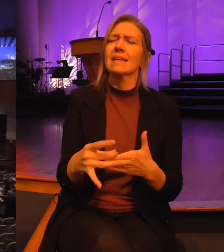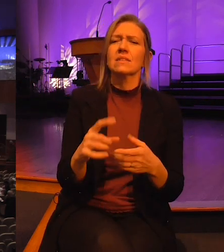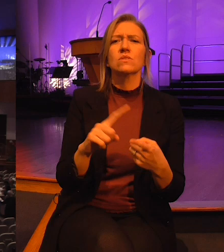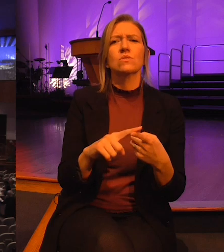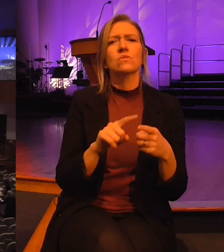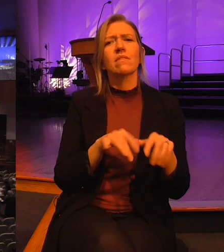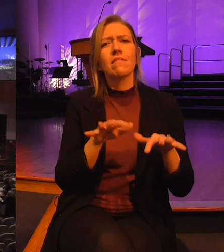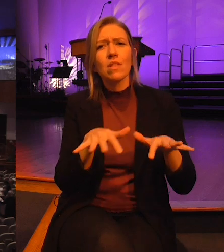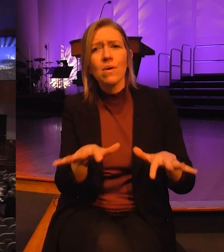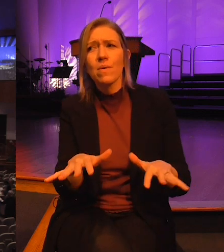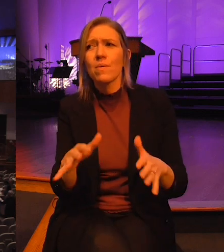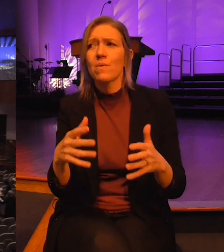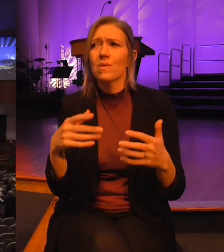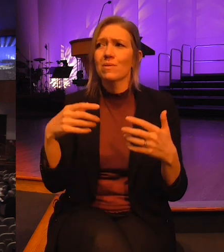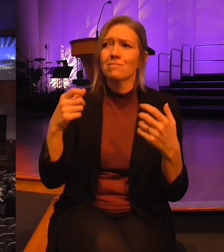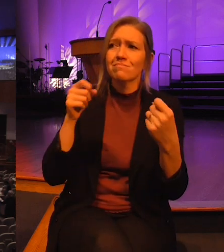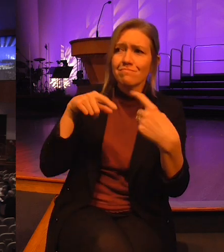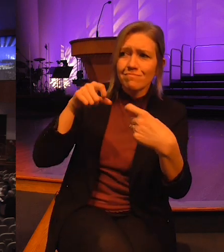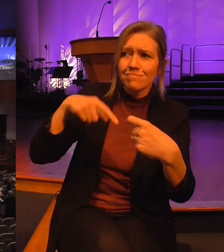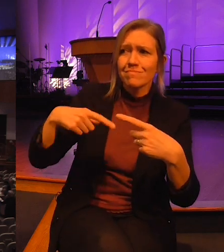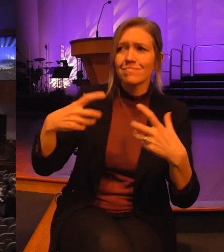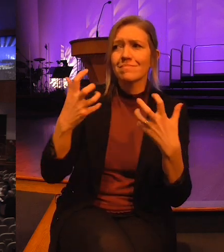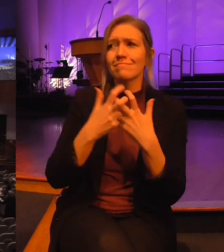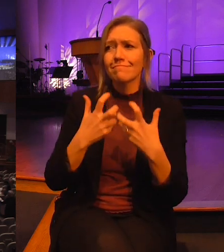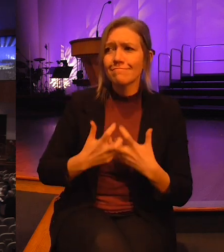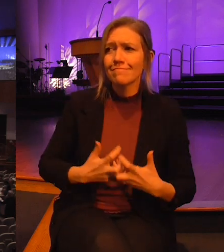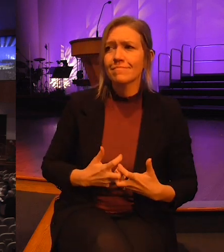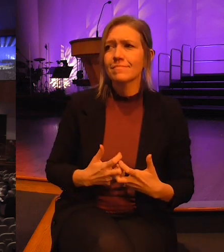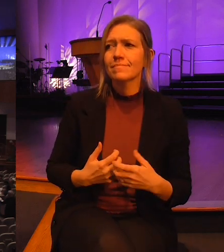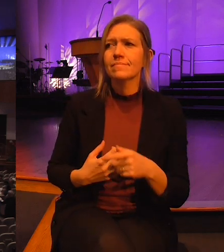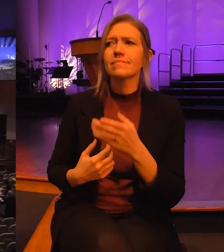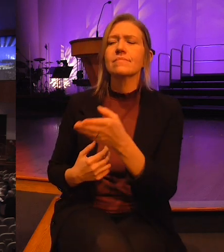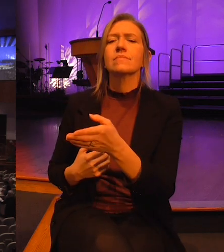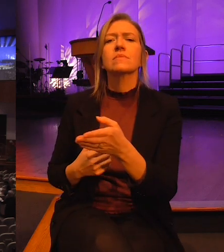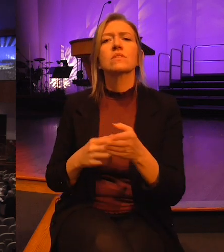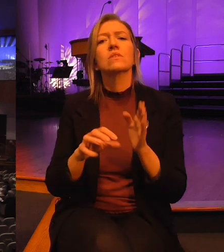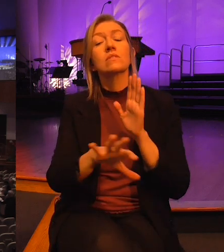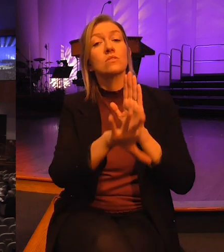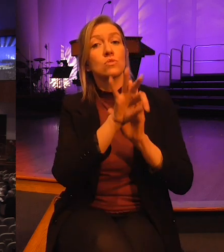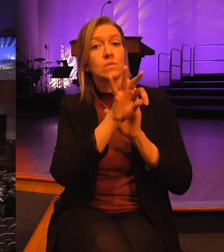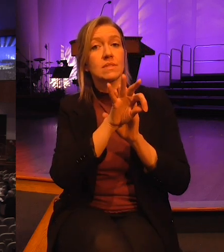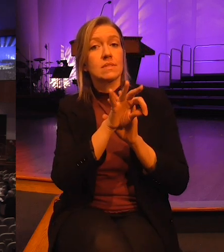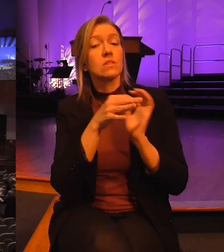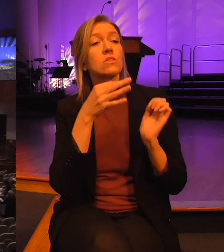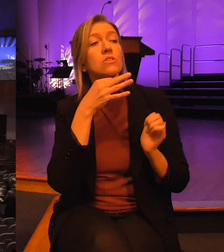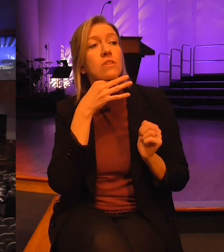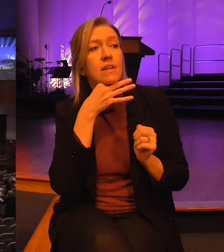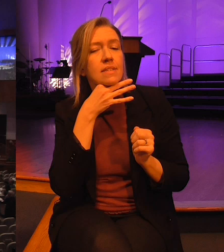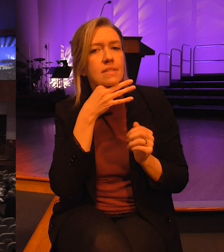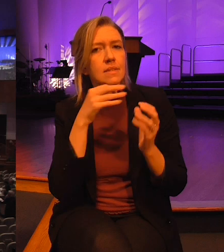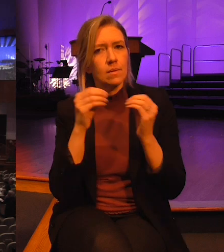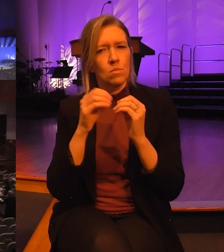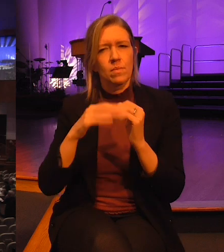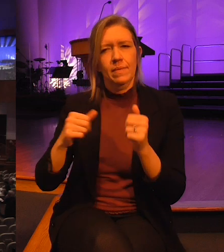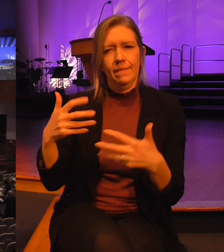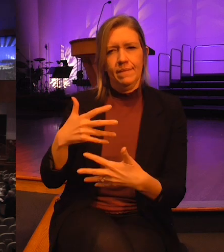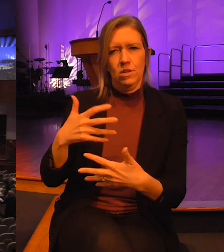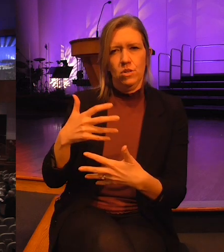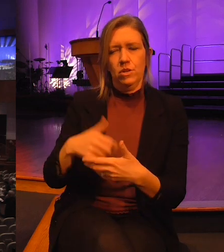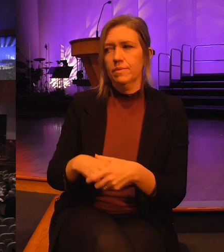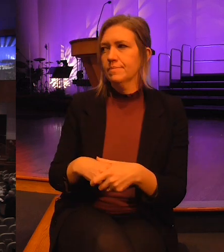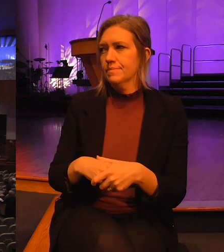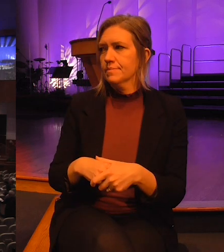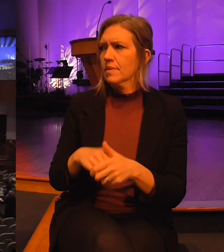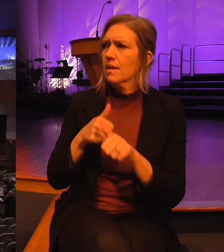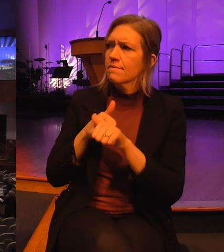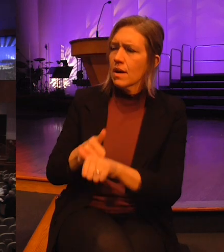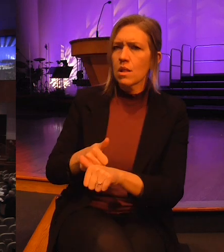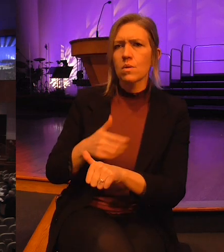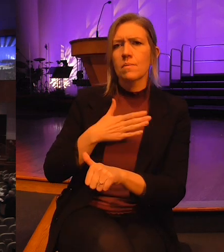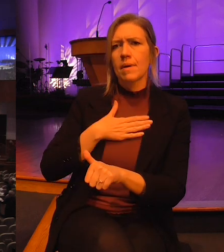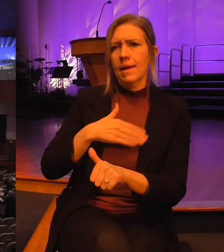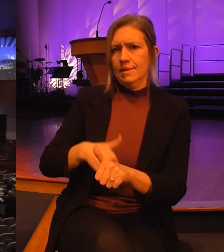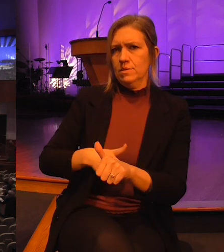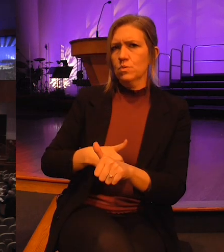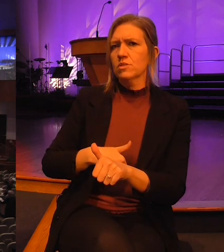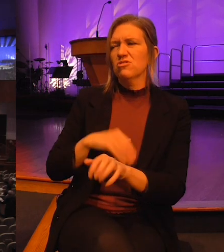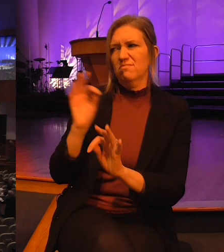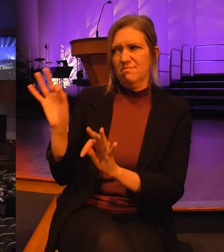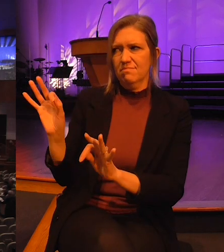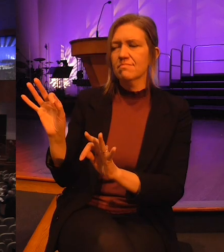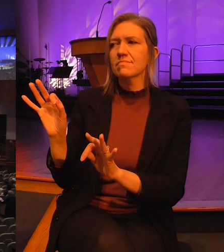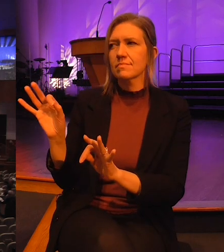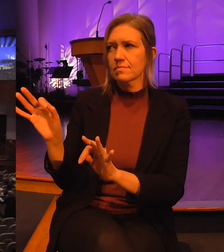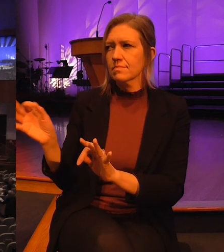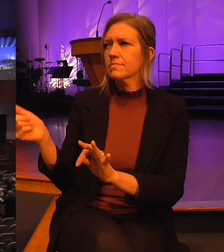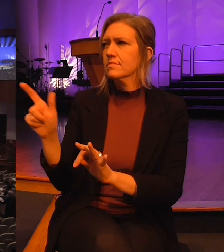Kristen, eligiendo la curiosidad. sobre el miedo increíble seguir mi intuición fantástico estar con los